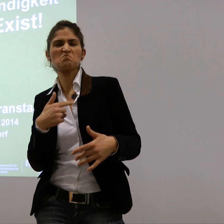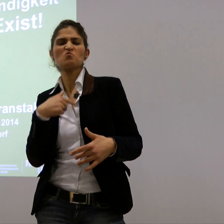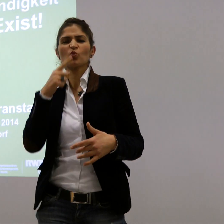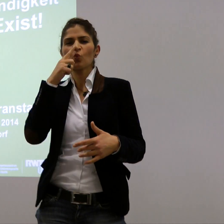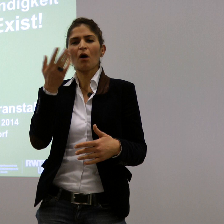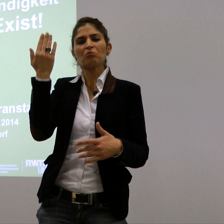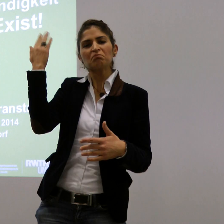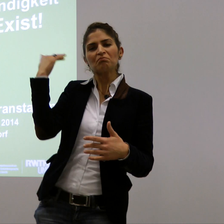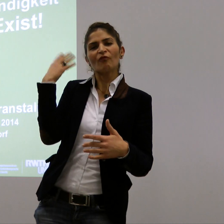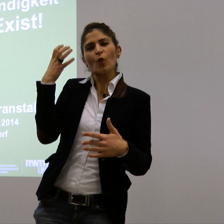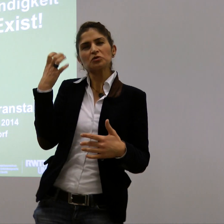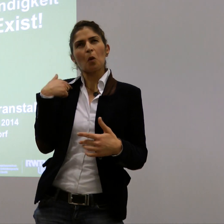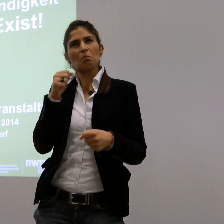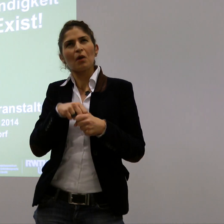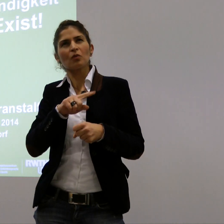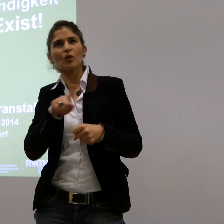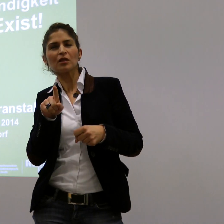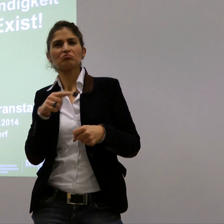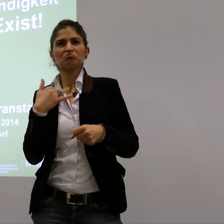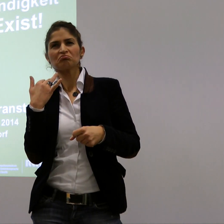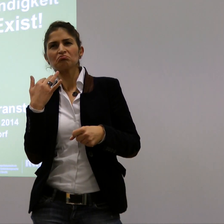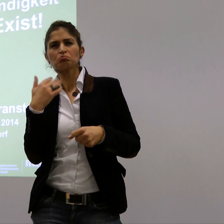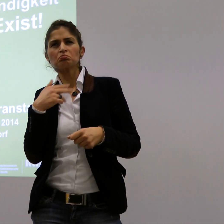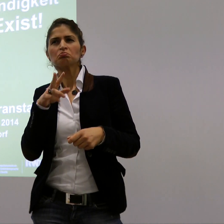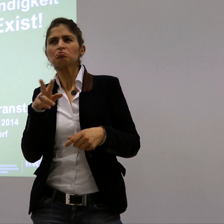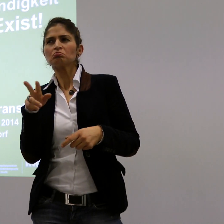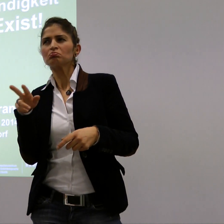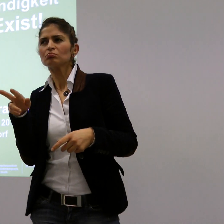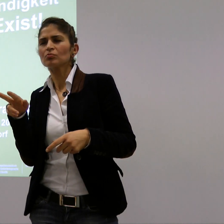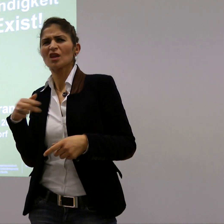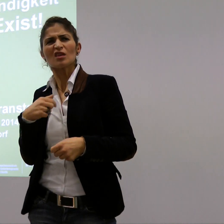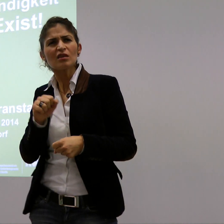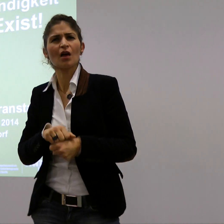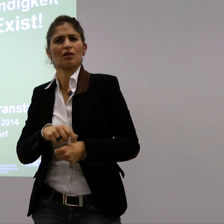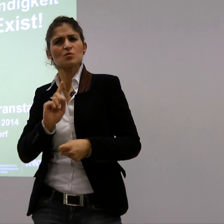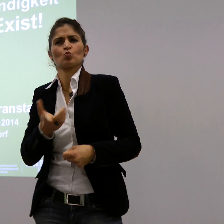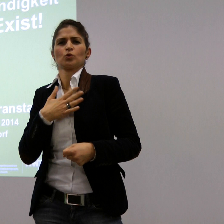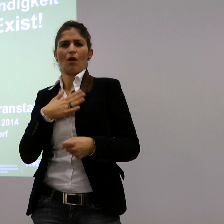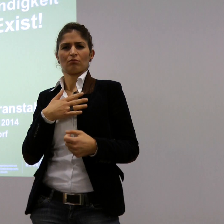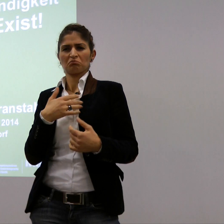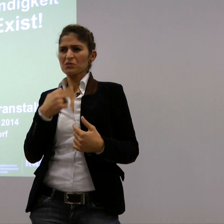Nur damals konnte ich mir nicht vorstellen, ob ich es kann oder nicht, ich war mir noch unsicher. Jetzt sehe ich es, dass ich es auch kann und es machen muss.